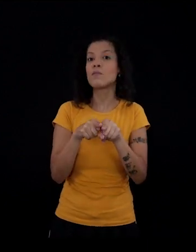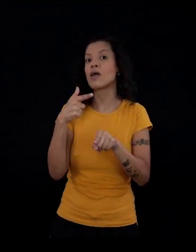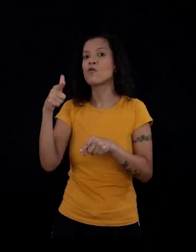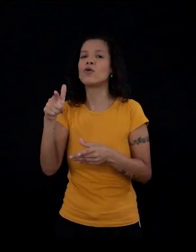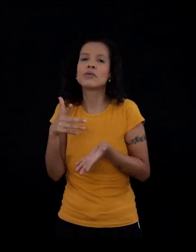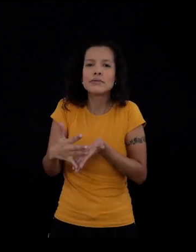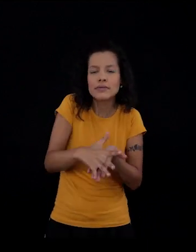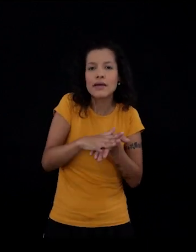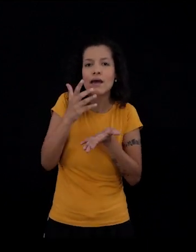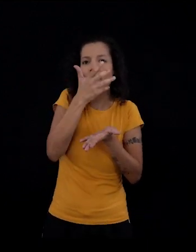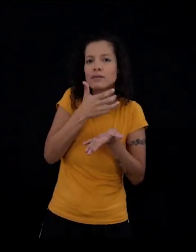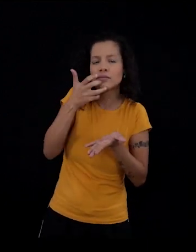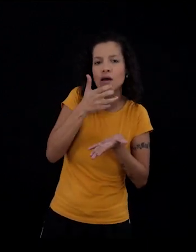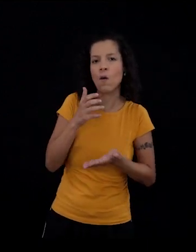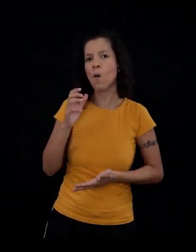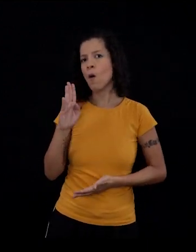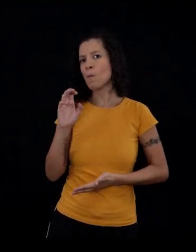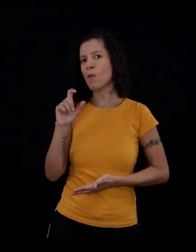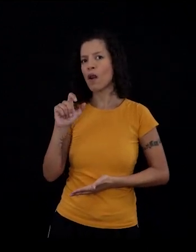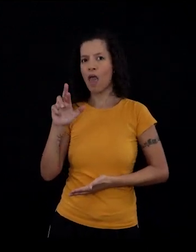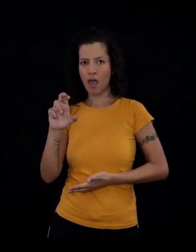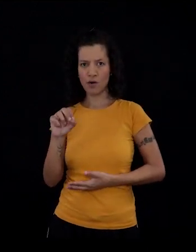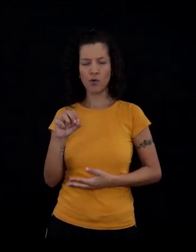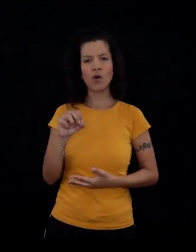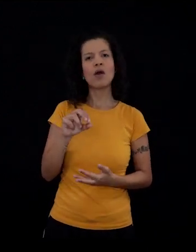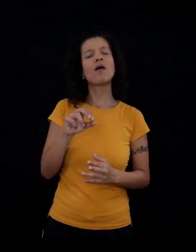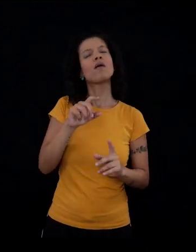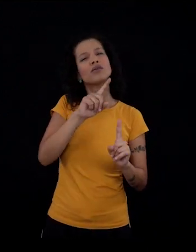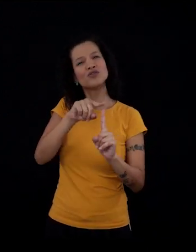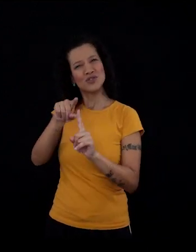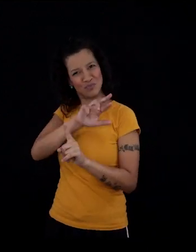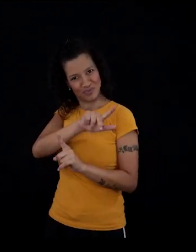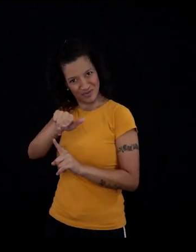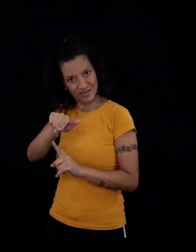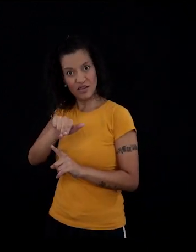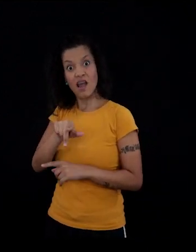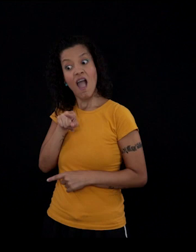como aquele pessoal do samba-canção, do bolero, isso é a essência dela.